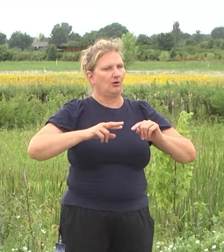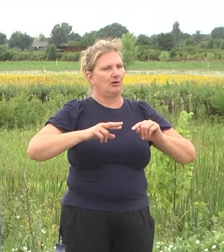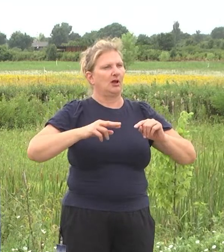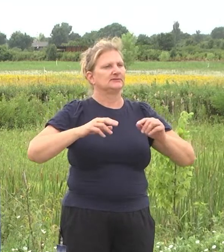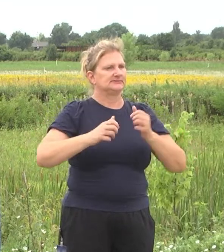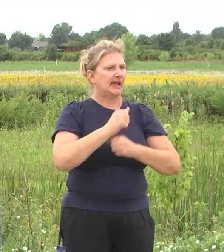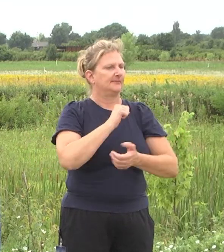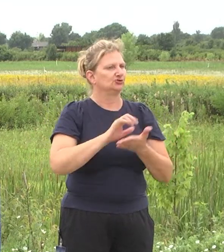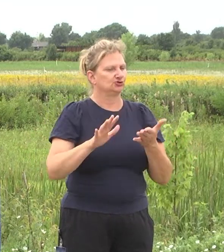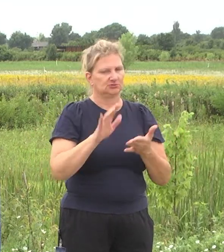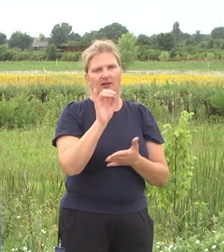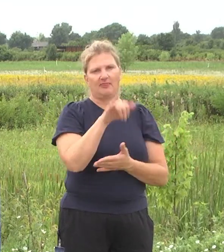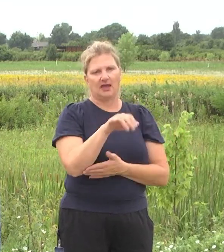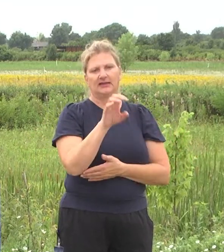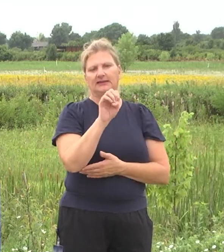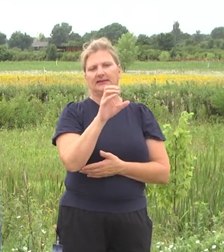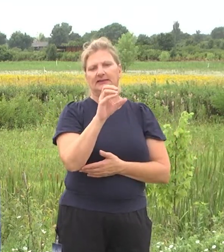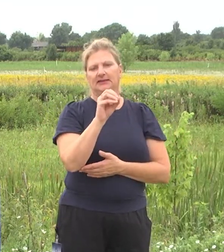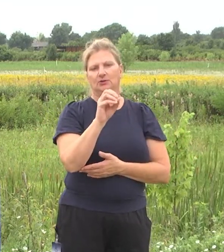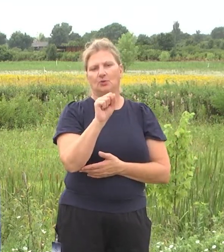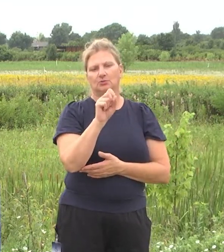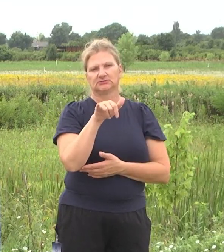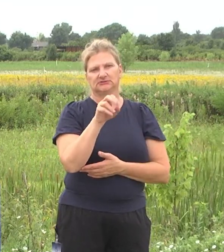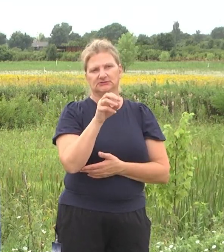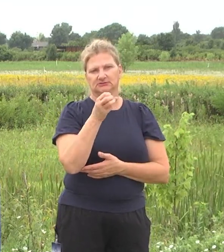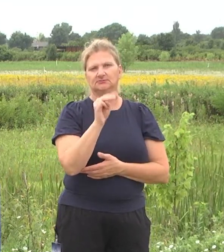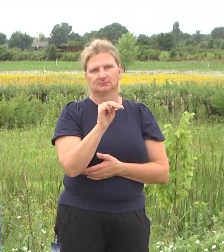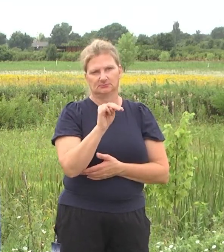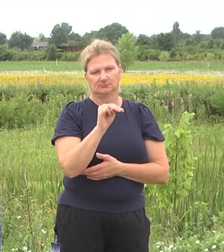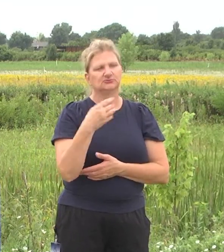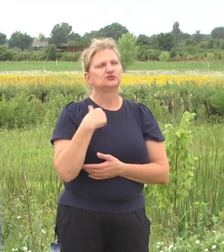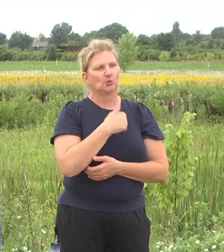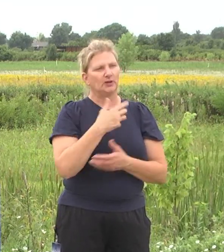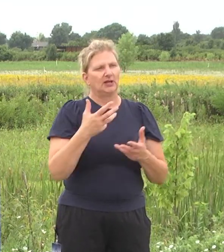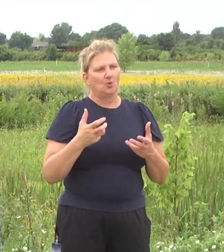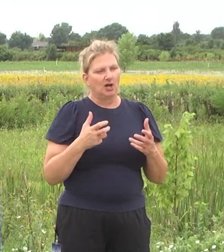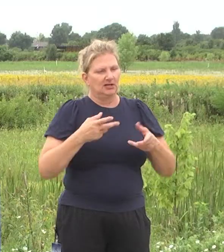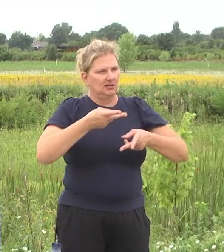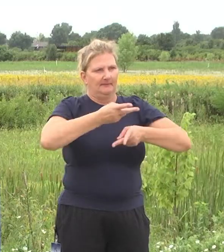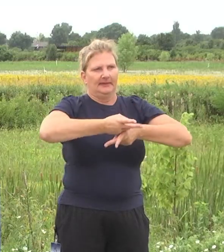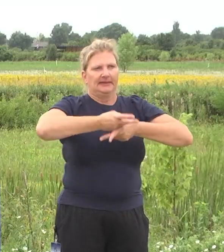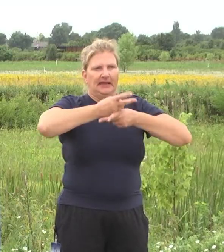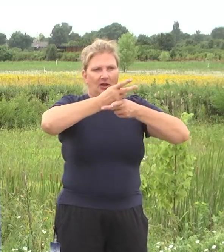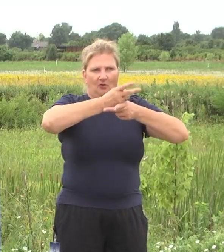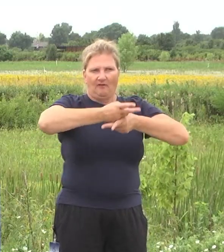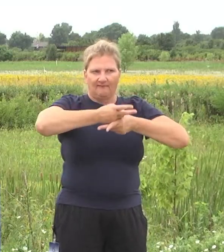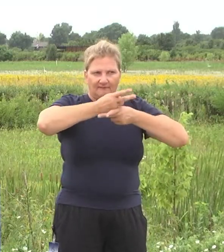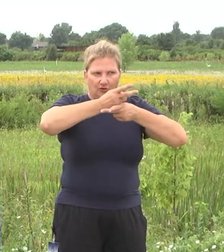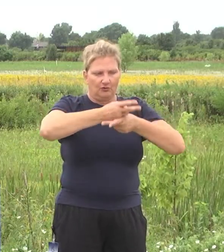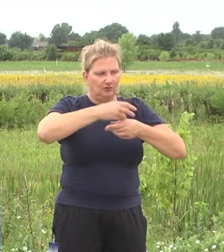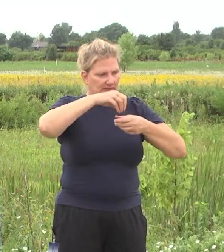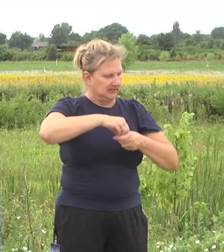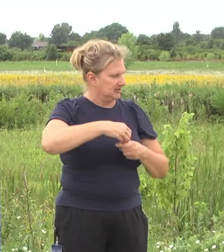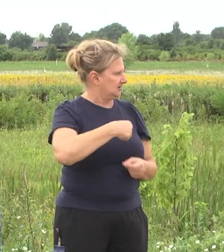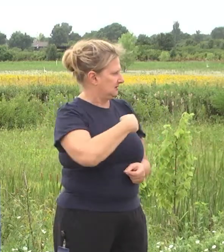La base del diseño fue adentrarse con cuidado en el paisaje. No queríamos